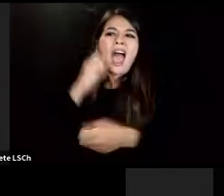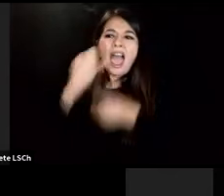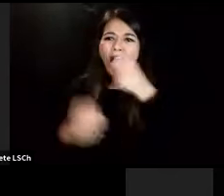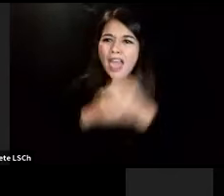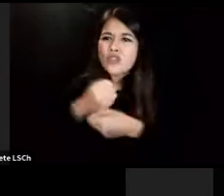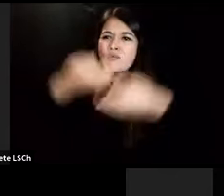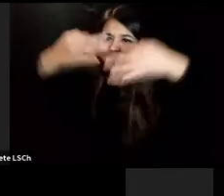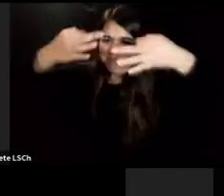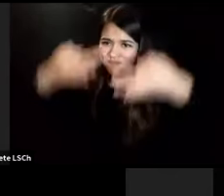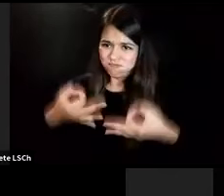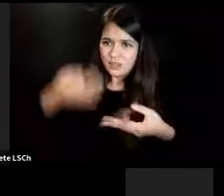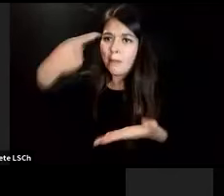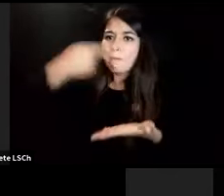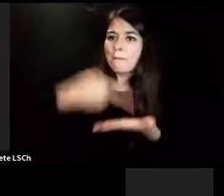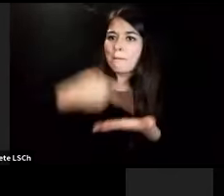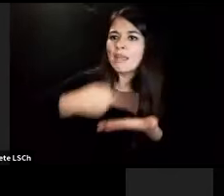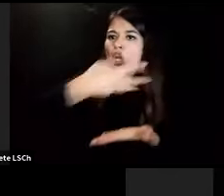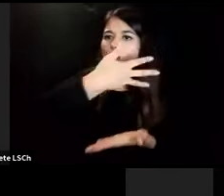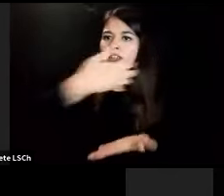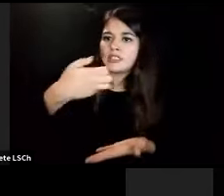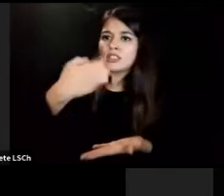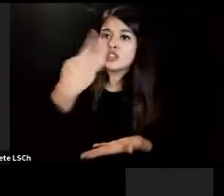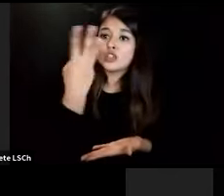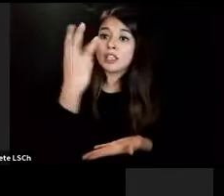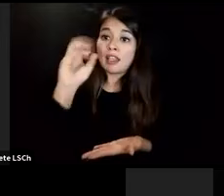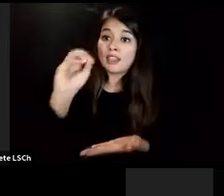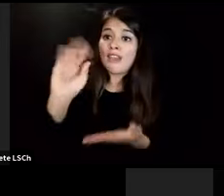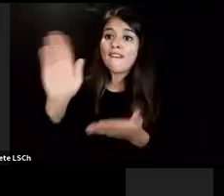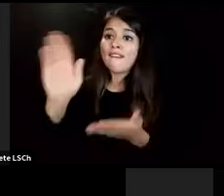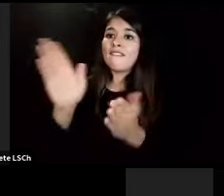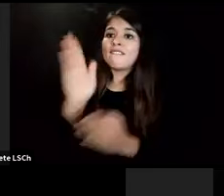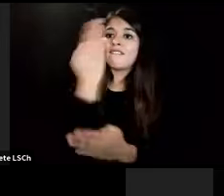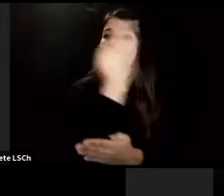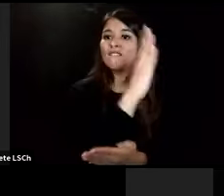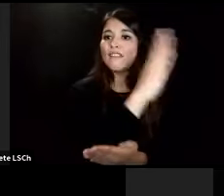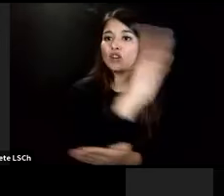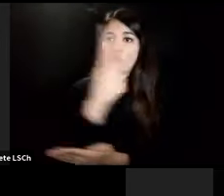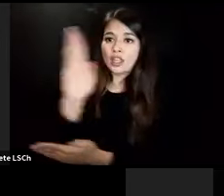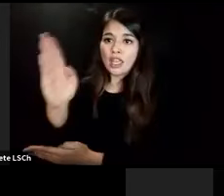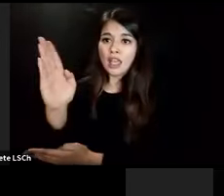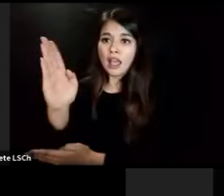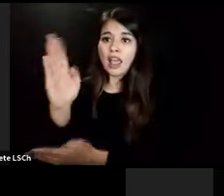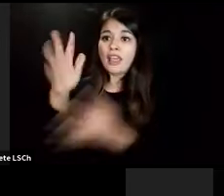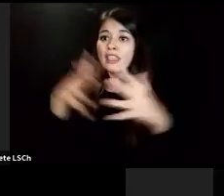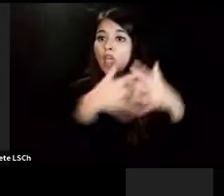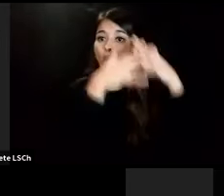cuando la biblioteca del congreso en EEUU junto a otras asociaciones